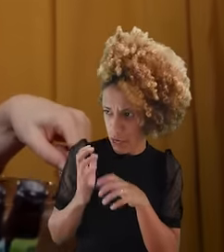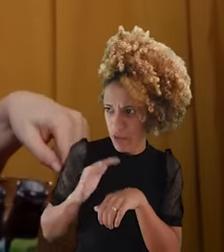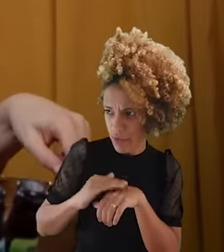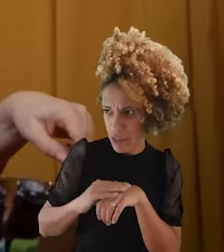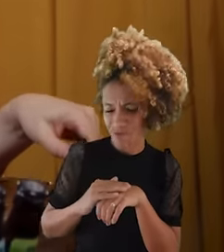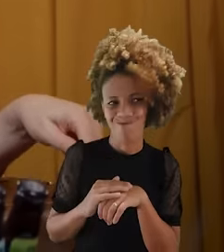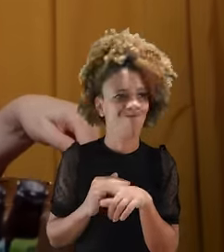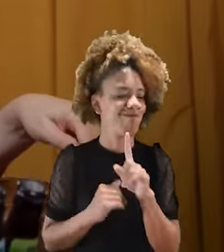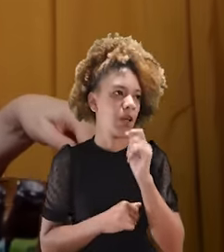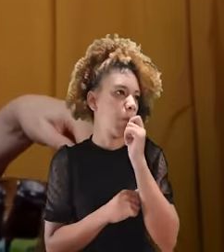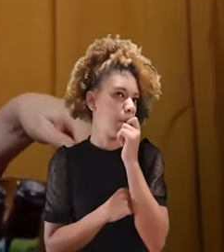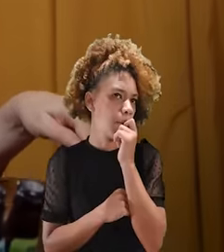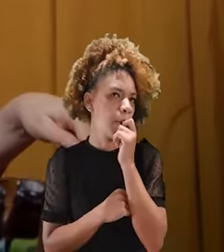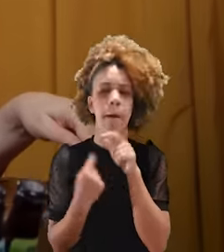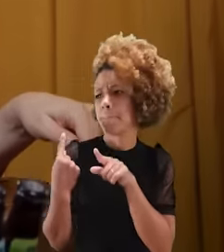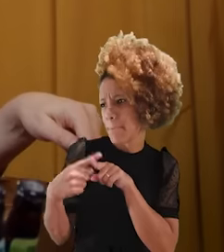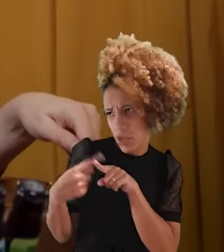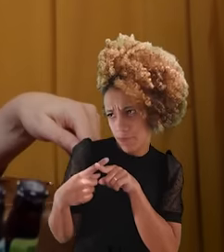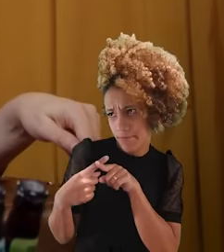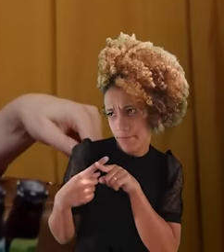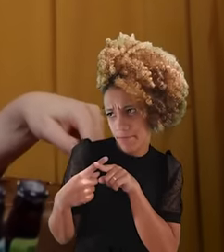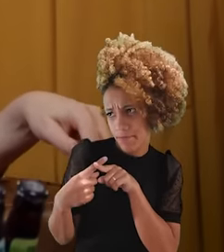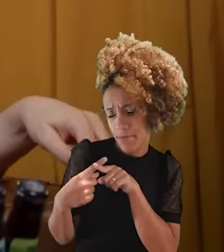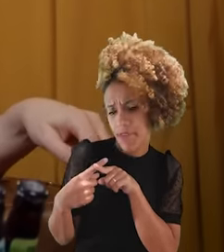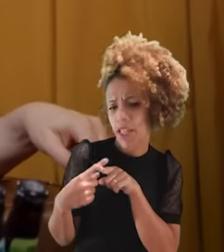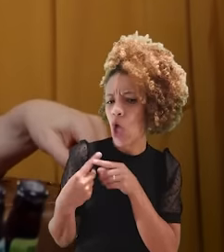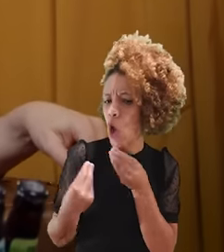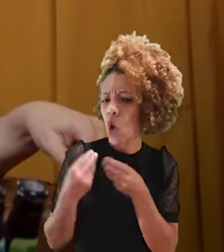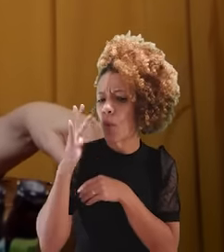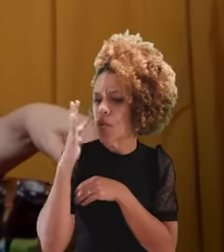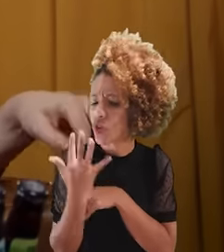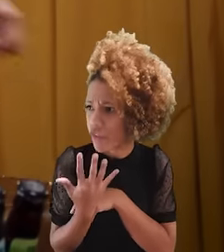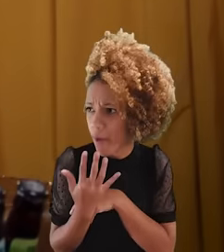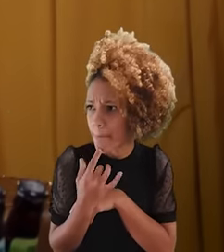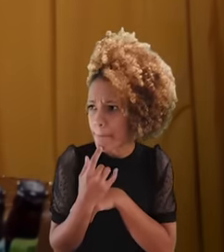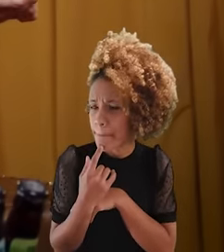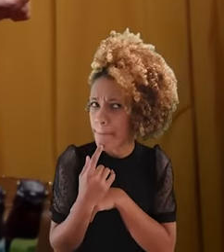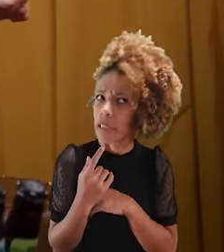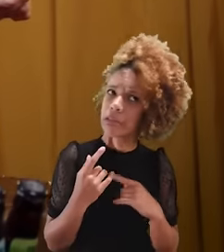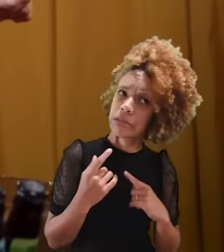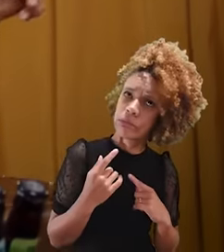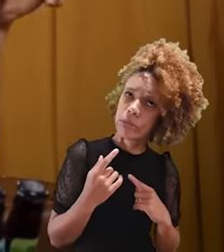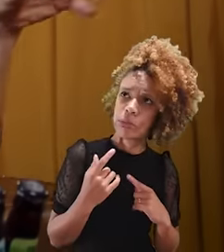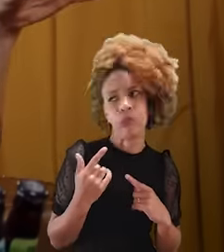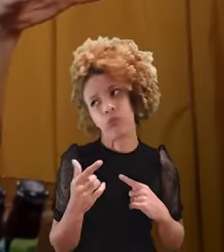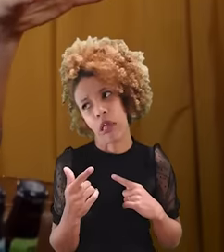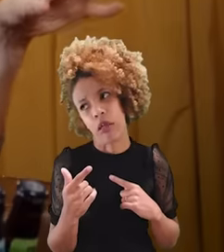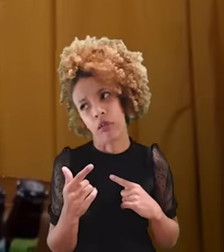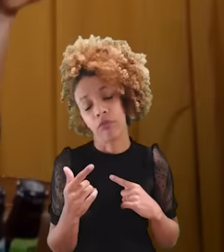não estou conseguindo por quê ten como resolver isso ten ou não tenho tenho como resolver vamos